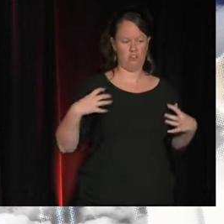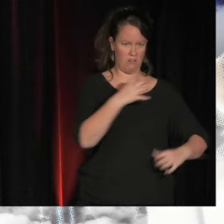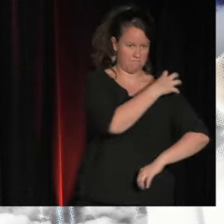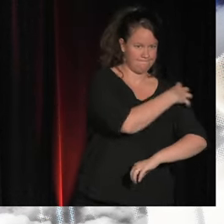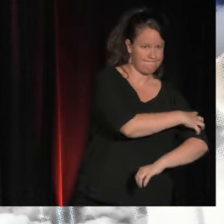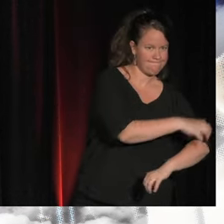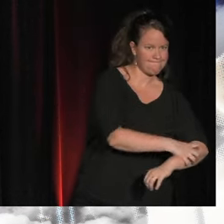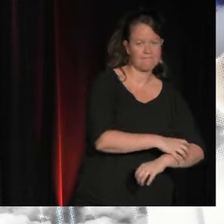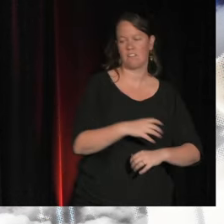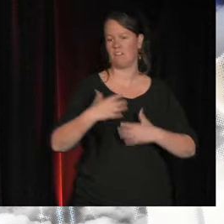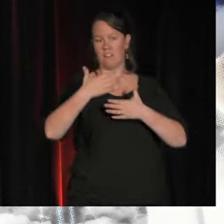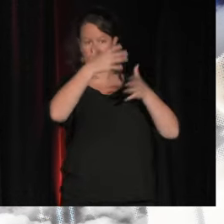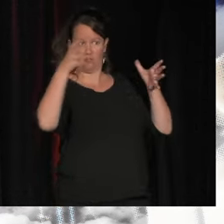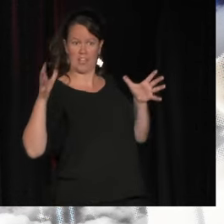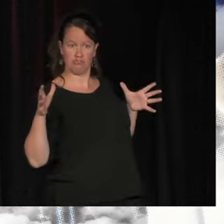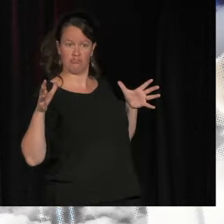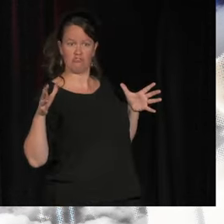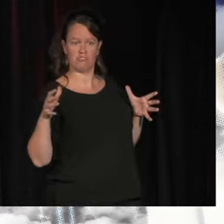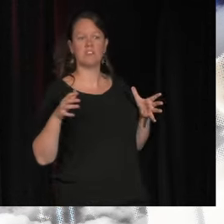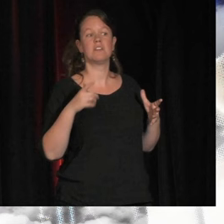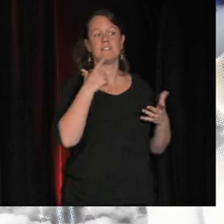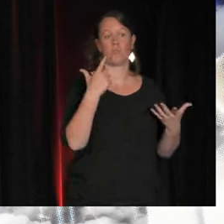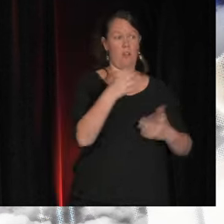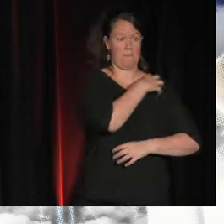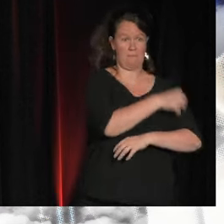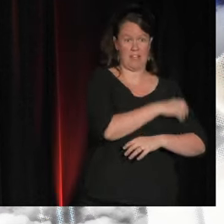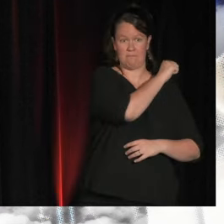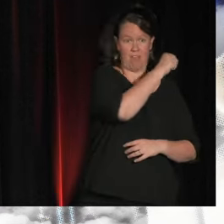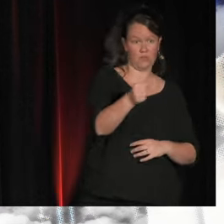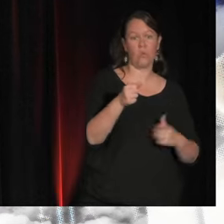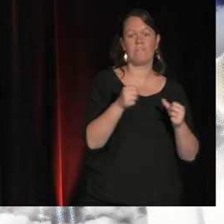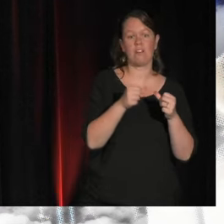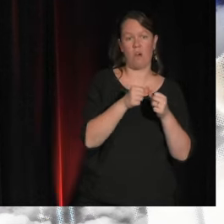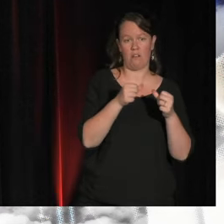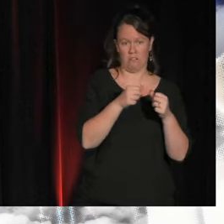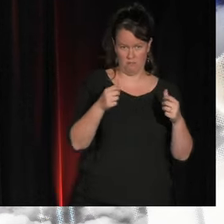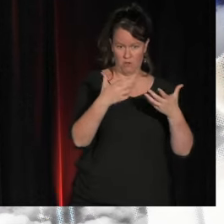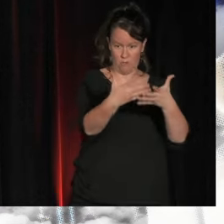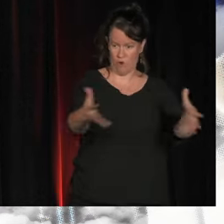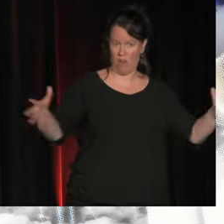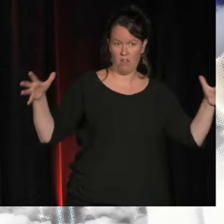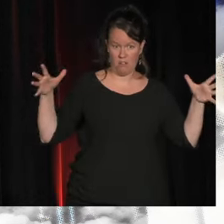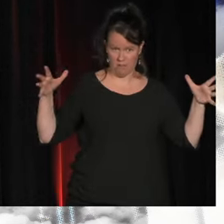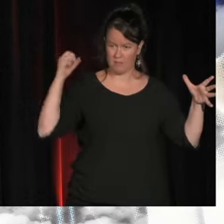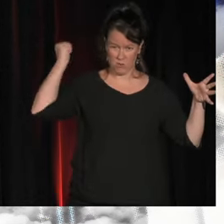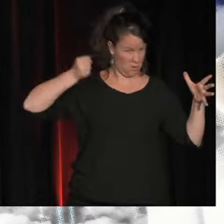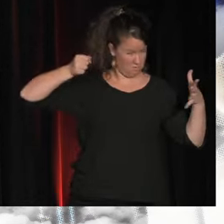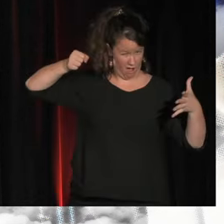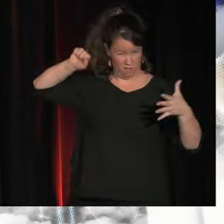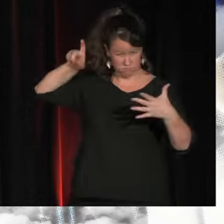J'ai dit : "Il y a un mec qui a un marteau, il y a quelqu'un qui peut la protéger", le mec avec le marteau va foncer dans le tas avec la bulle de Zarya, qui va devenir plus forte parce qu'il prend des dégâts.